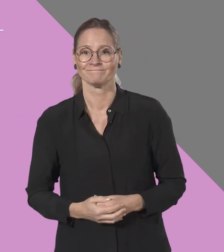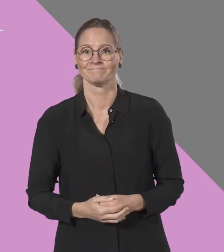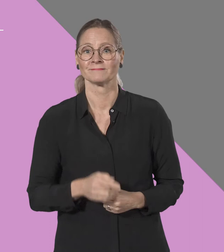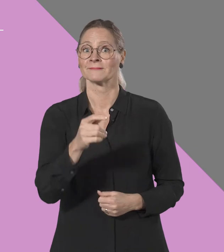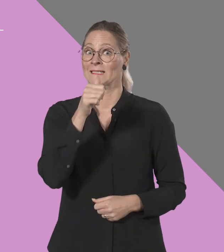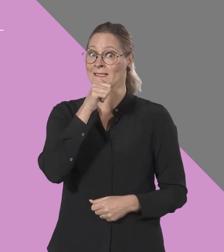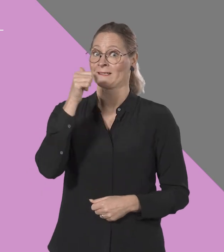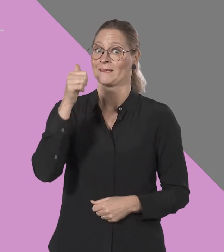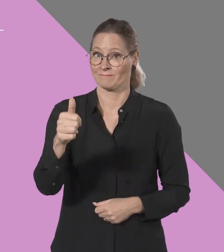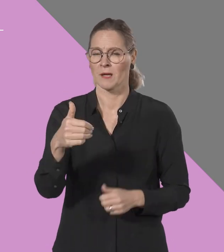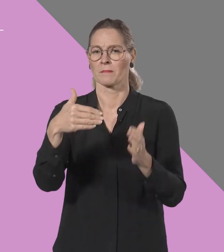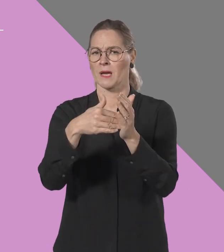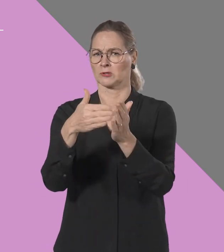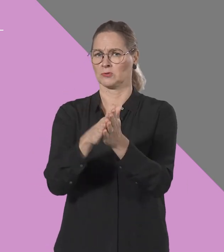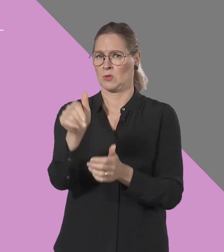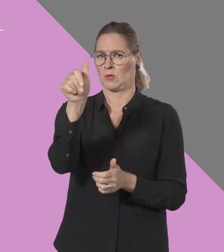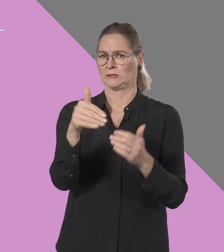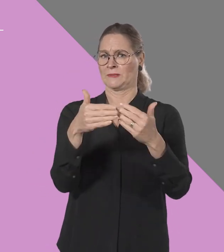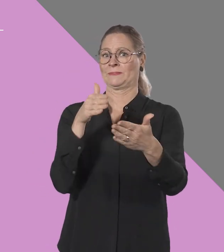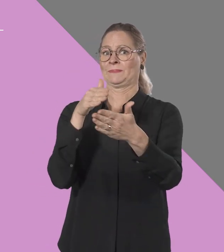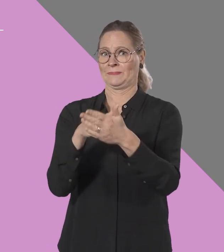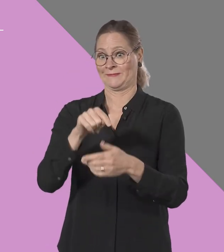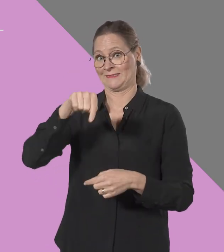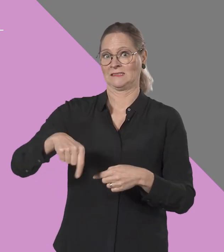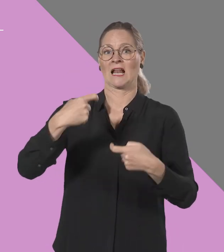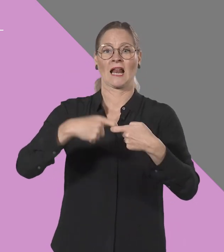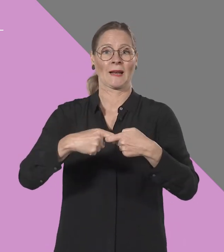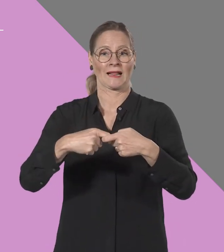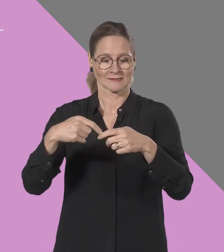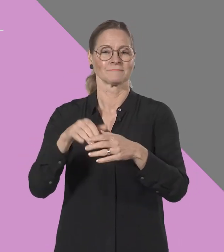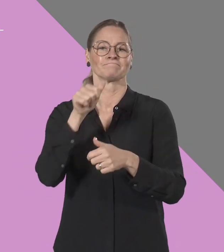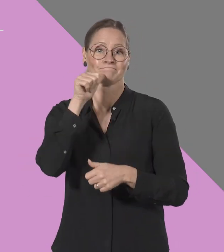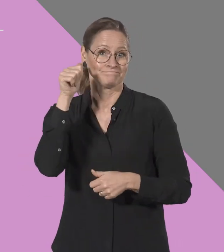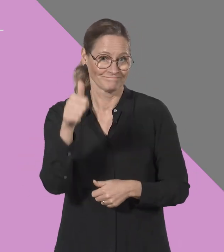Ilmoittaudu 9.11. mennessä oheisen linkin kautta!